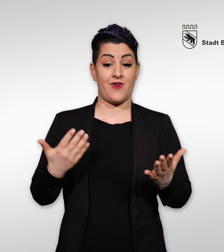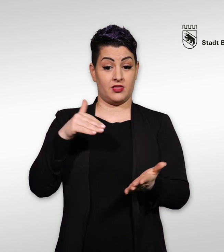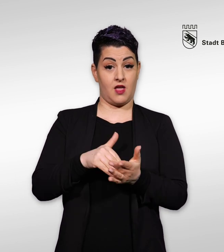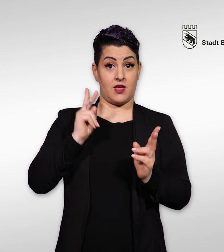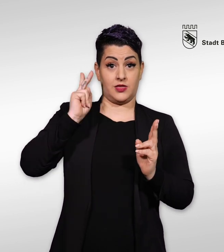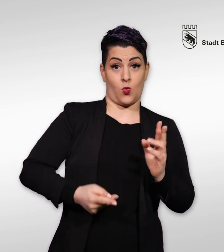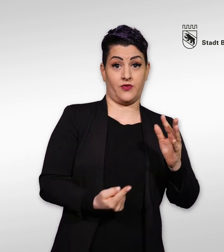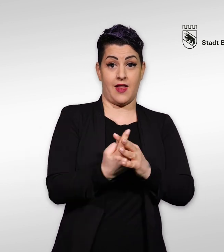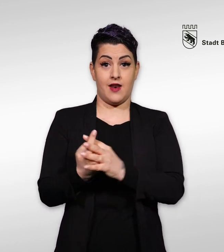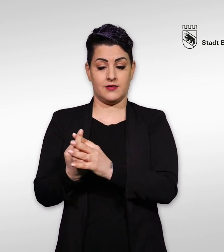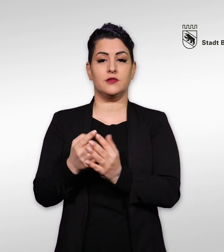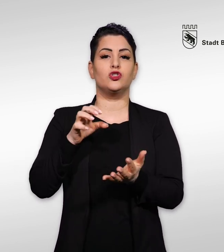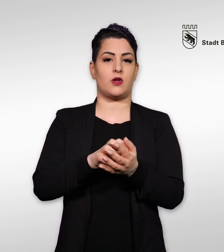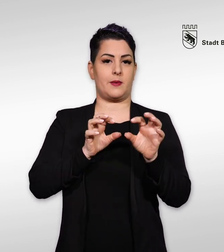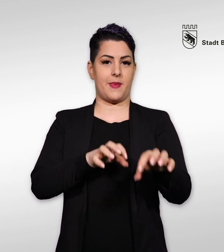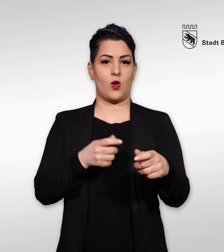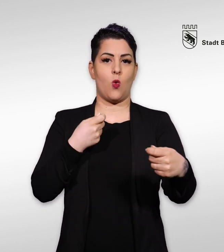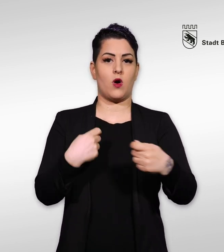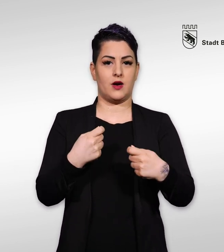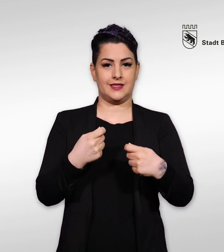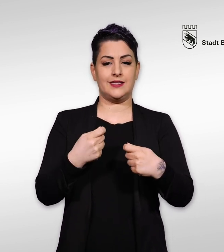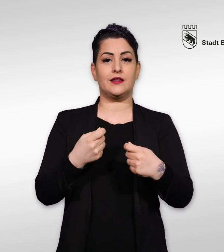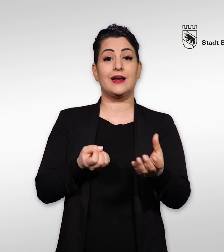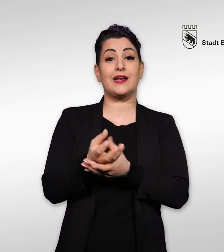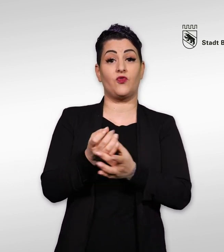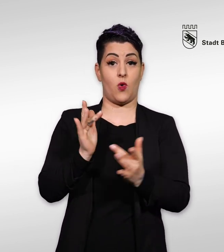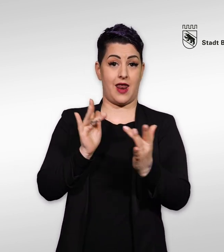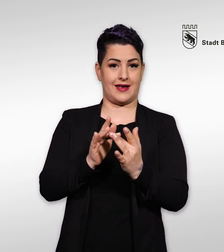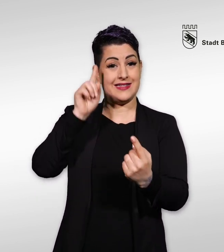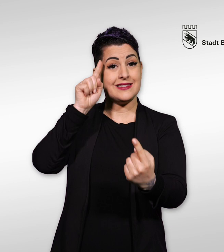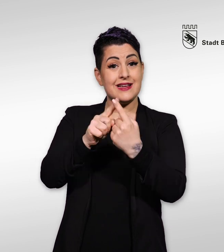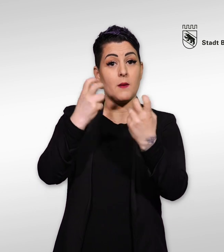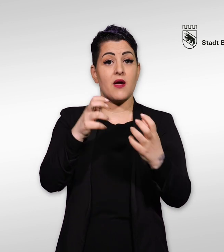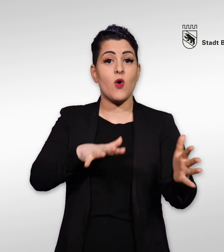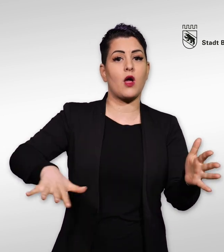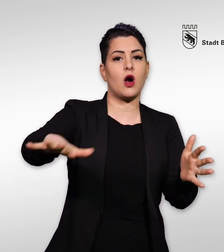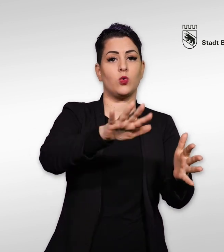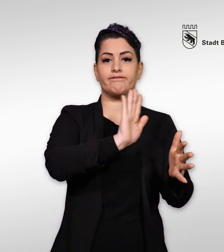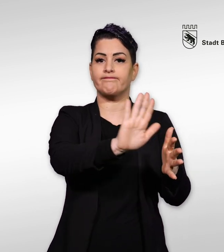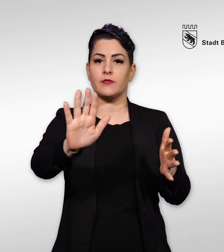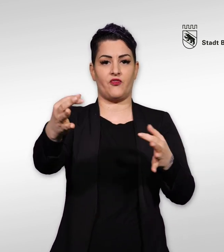In Notfällen richtet die Stadt Bern eine Infoline ein, um Fragen der Bevölkerung zu beantworten.